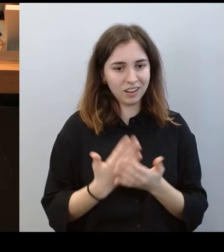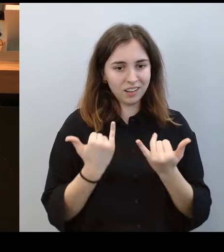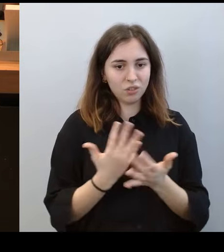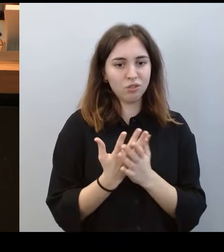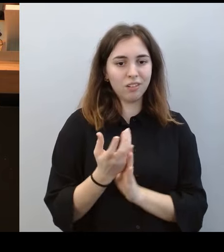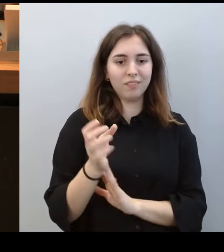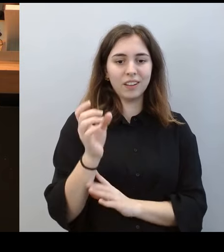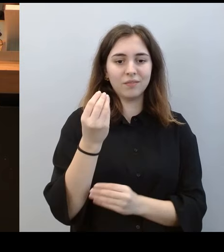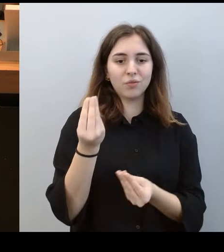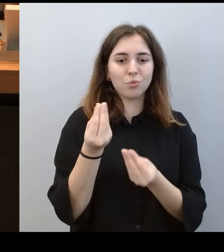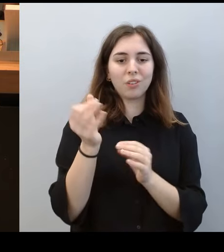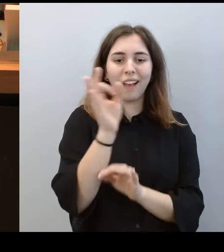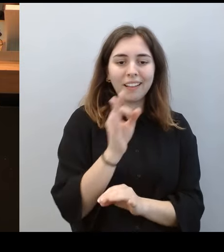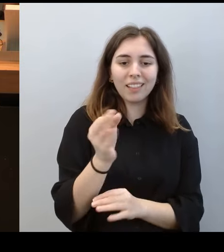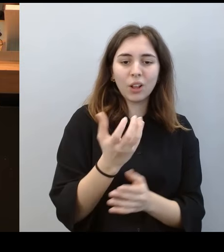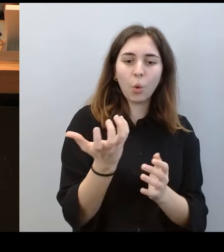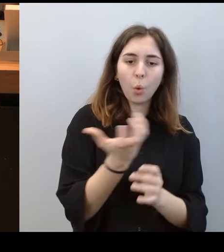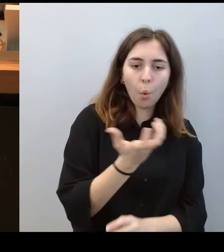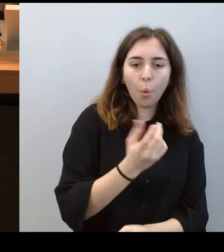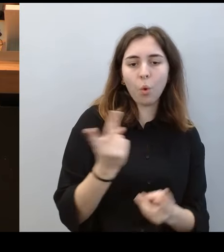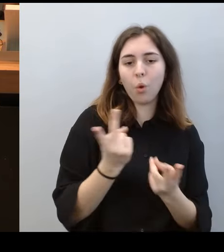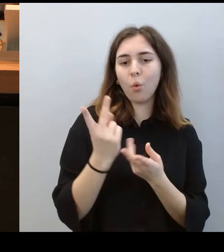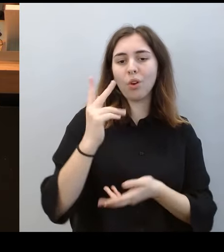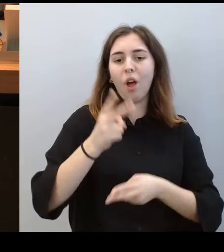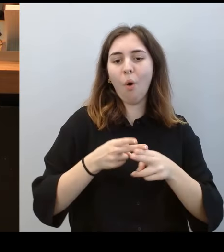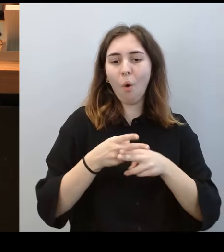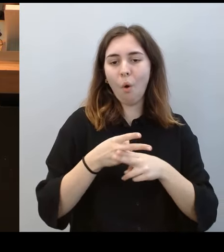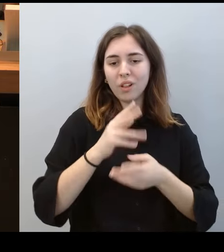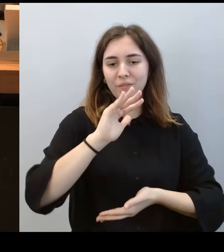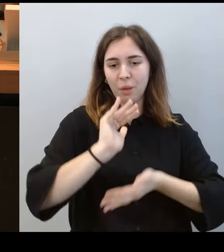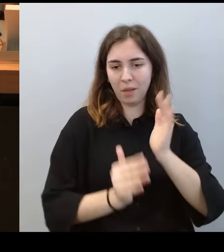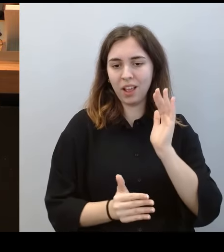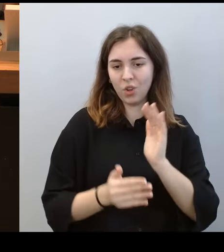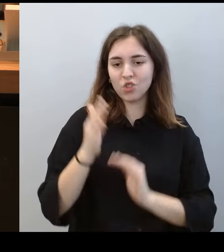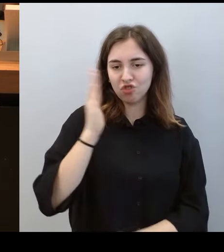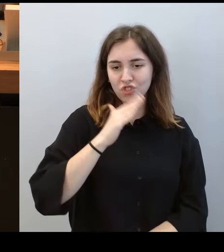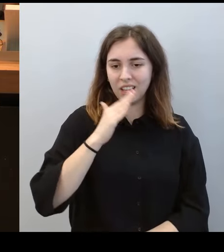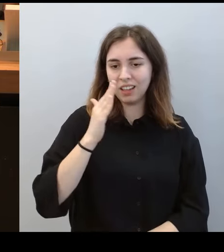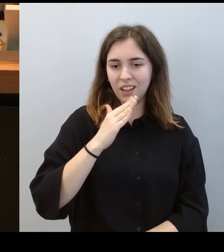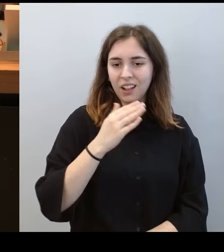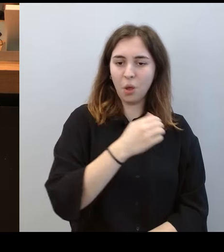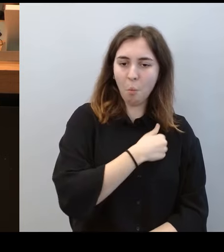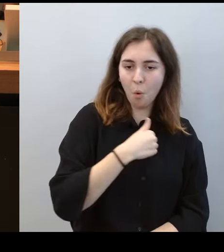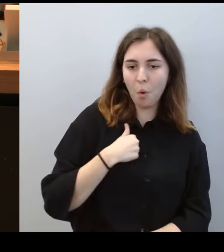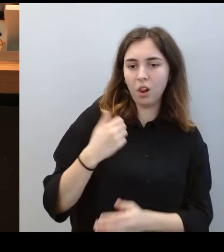aus Polen nach Berlin und hat diese Verschlechterung gebracht. Das waren keine Autos